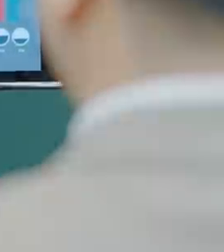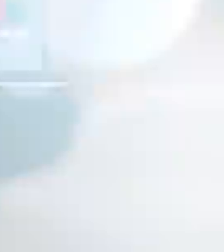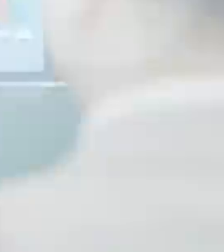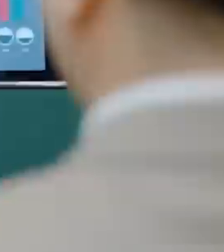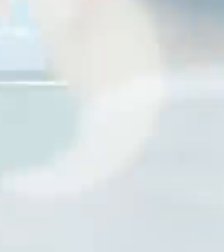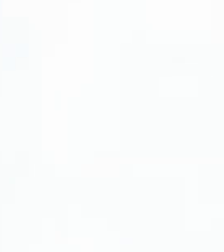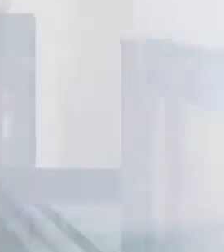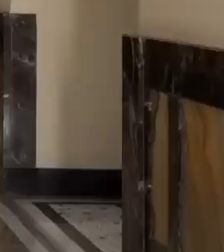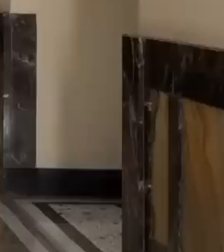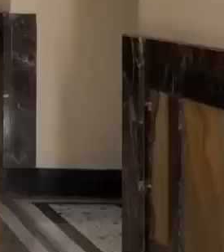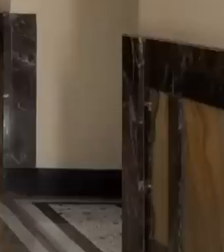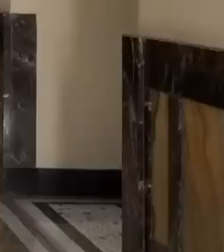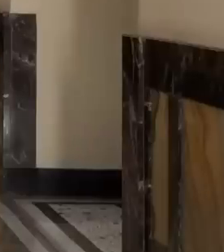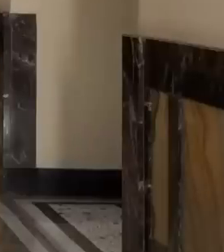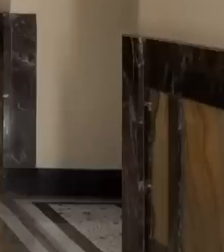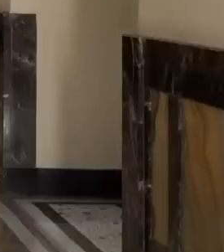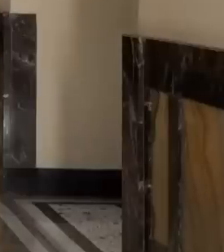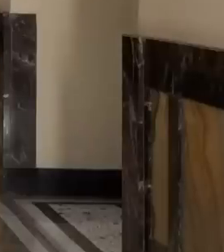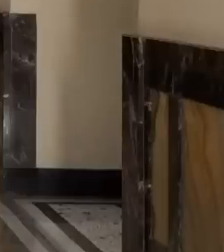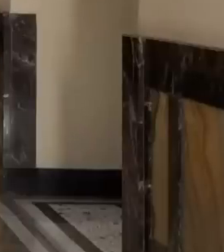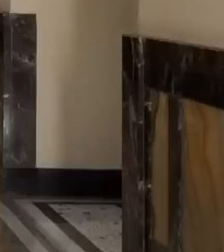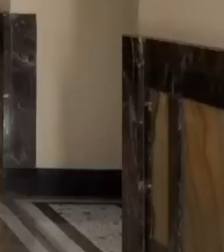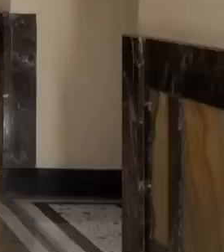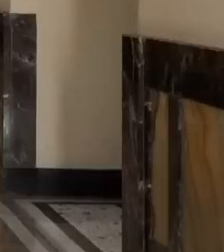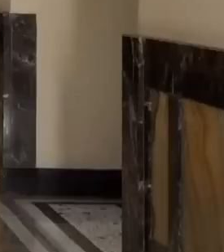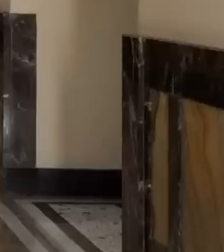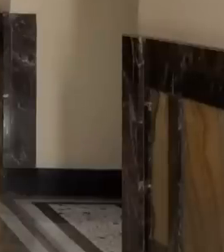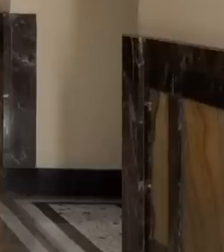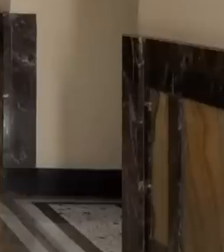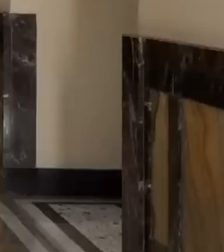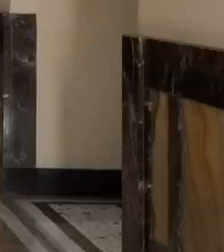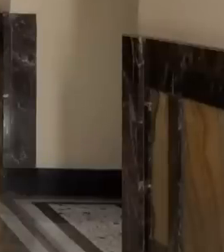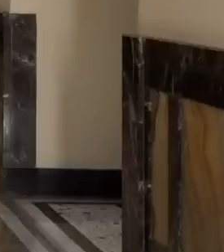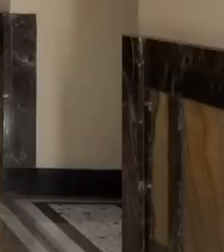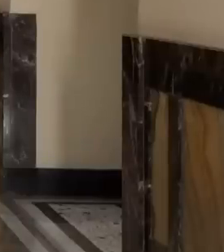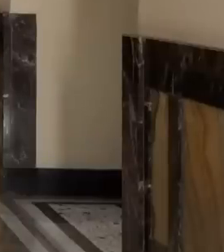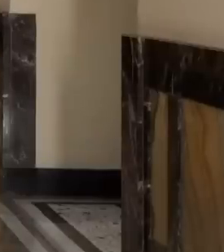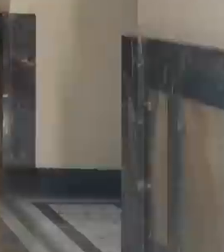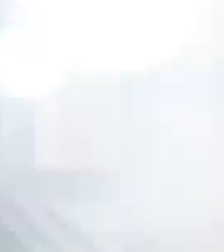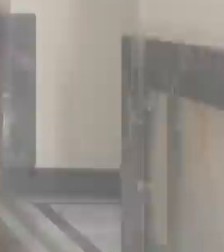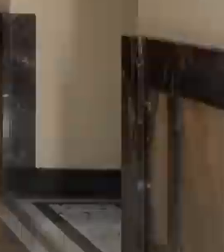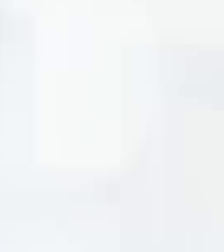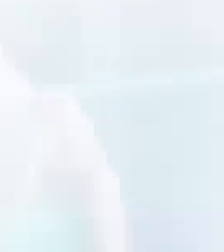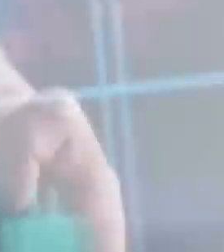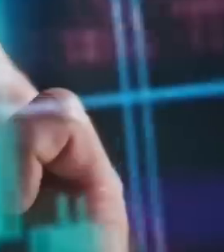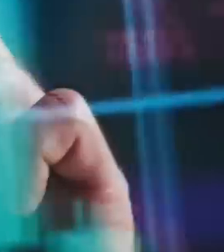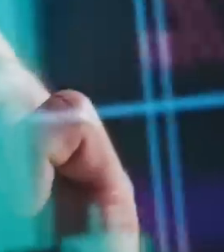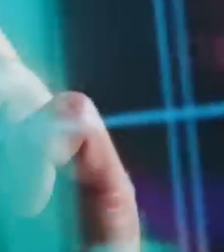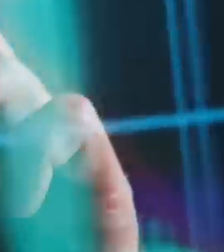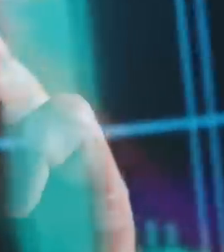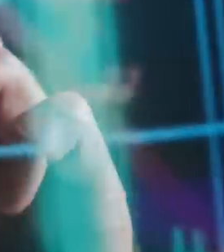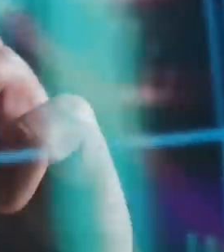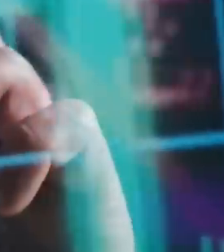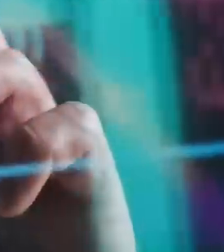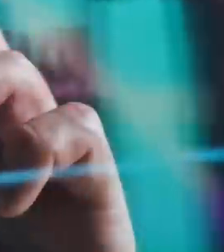presidente Andrés Manuel López Obrador decía lo contrario esto ocasionó un descontento de